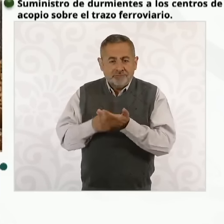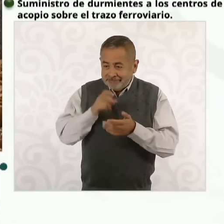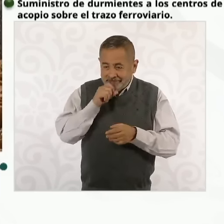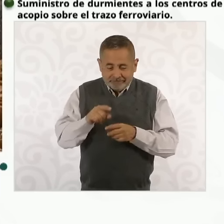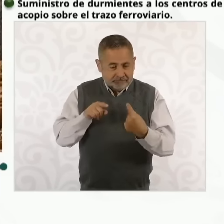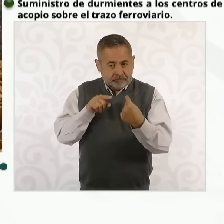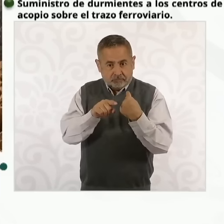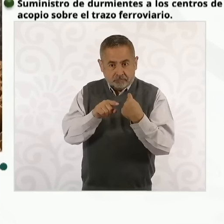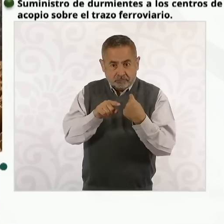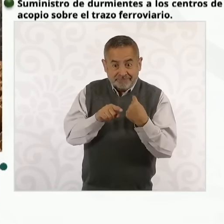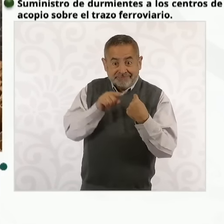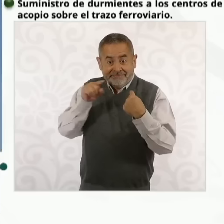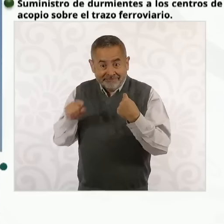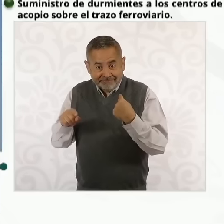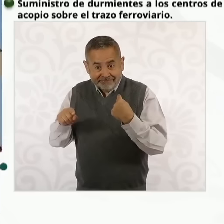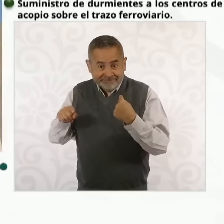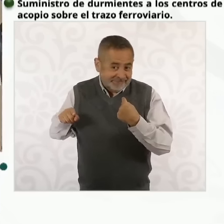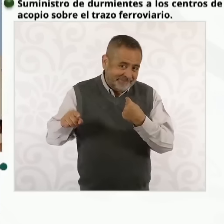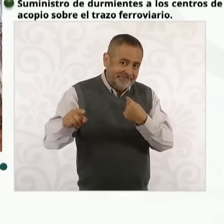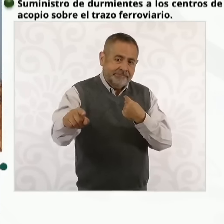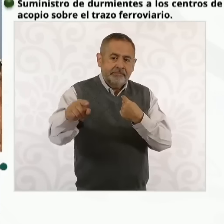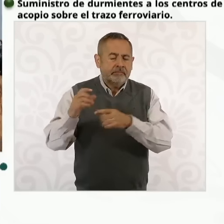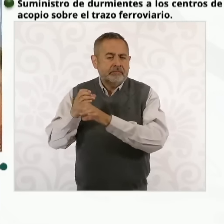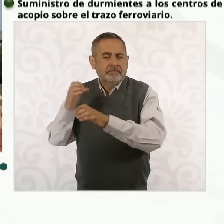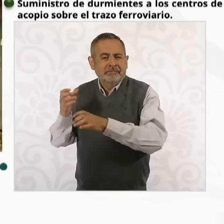que compartamos vías, sino que llamamos nuestras vías en convivencia con ellos y hoy implica